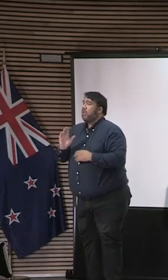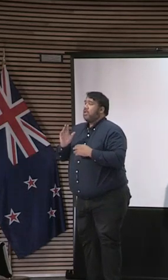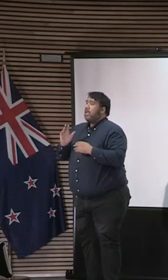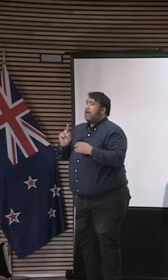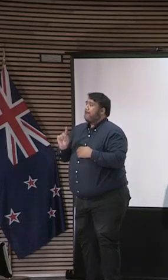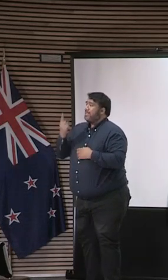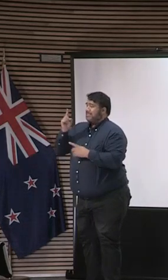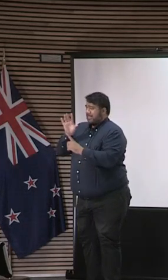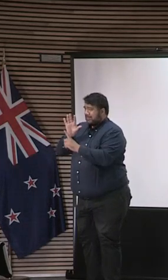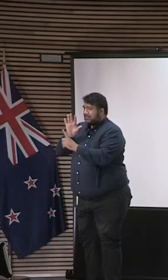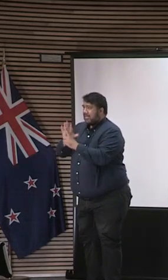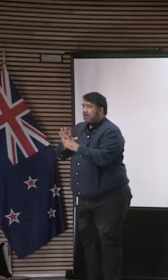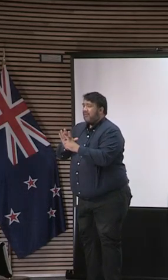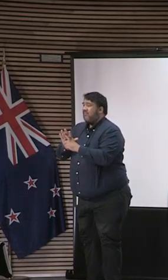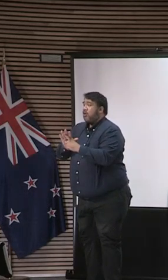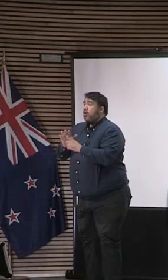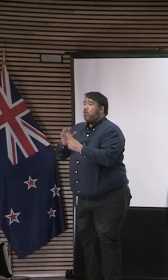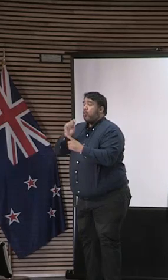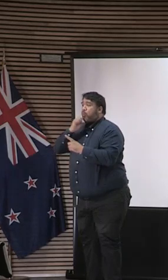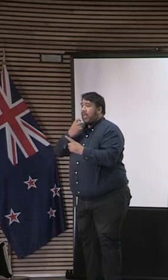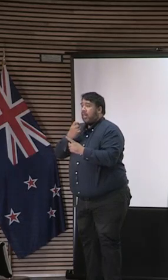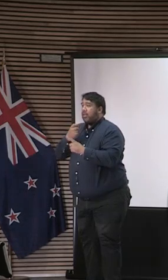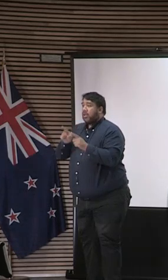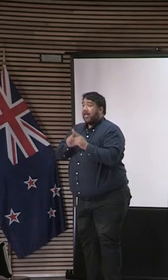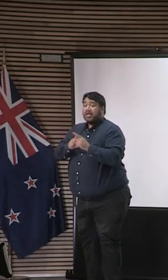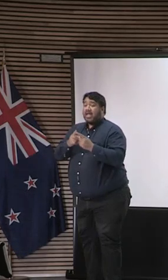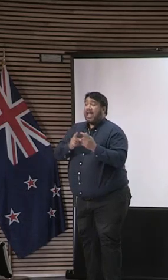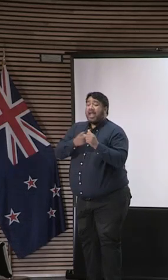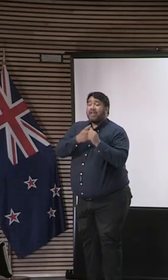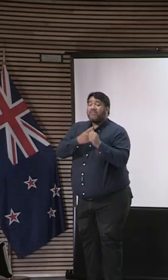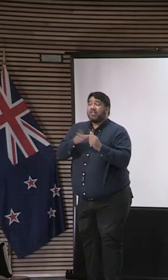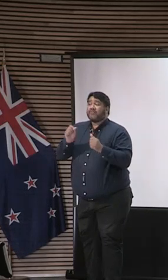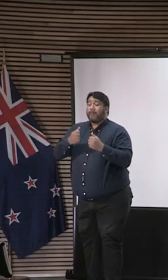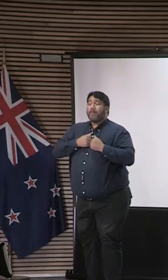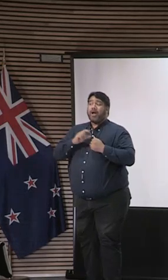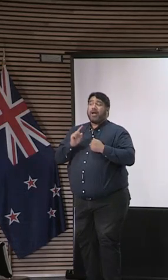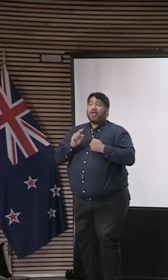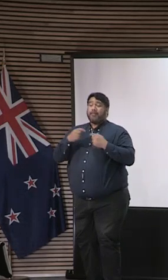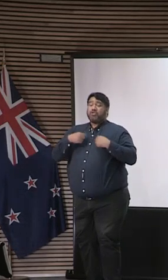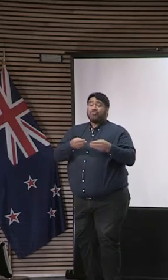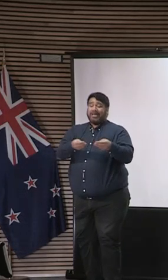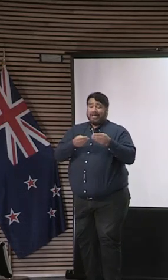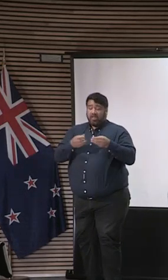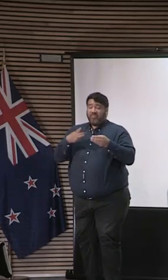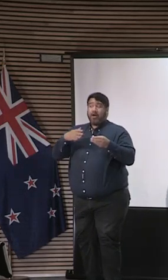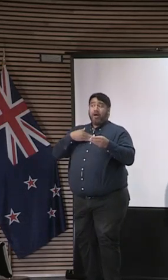te mohio o te Minita Hauora he takahi tenei i nga tika me te